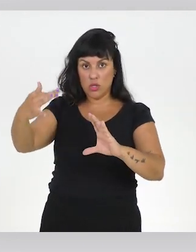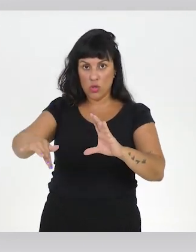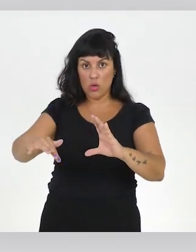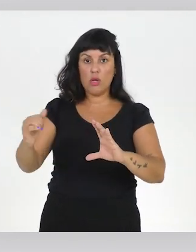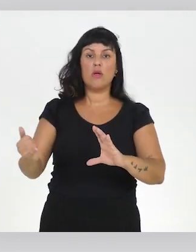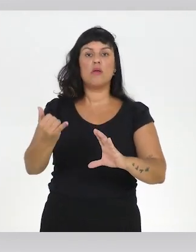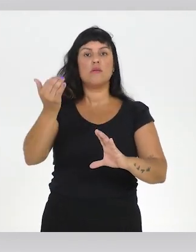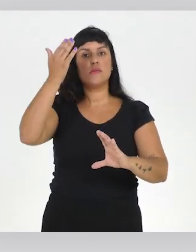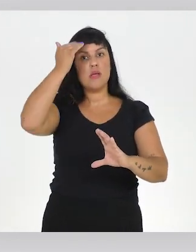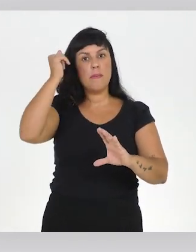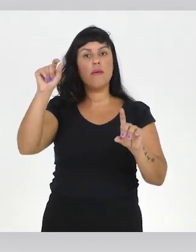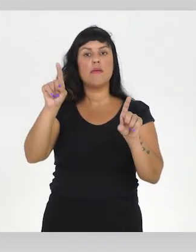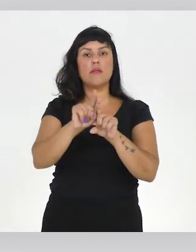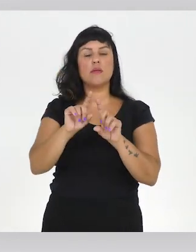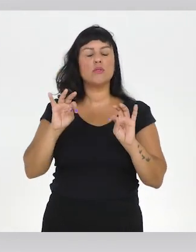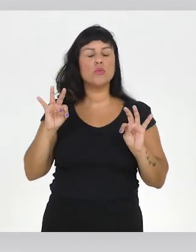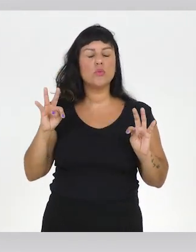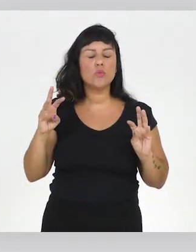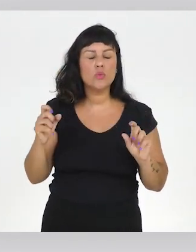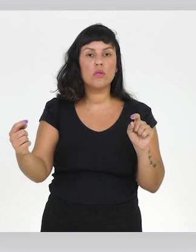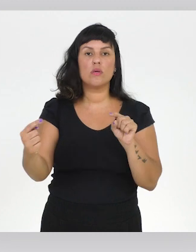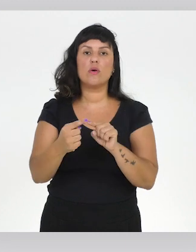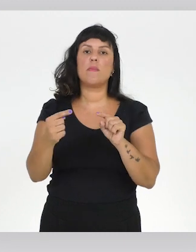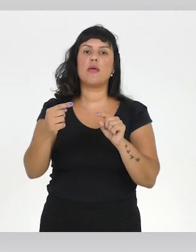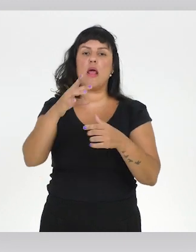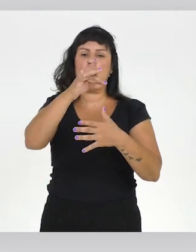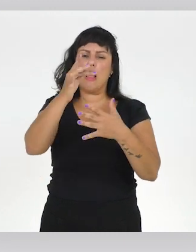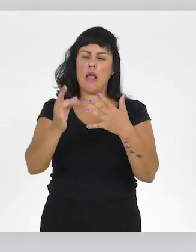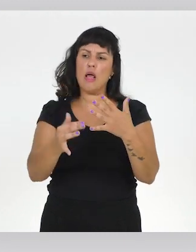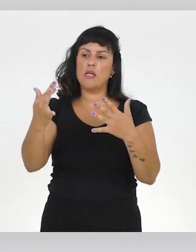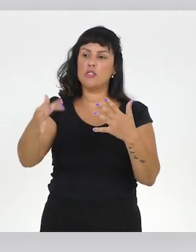Então sabemos que essas intervenções que eu dei exemplo para vocês